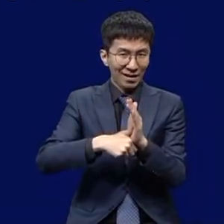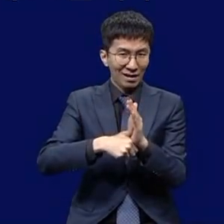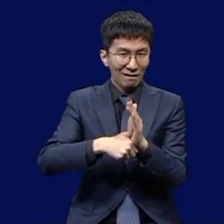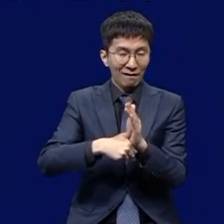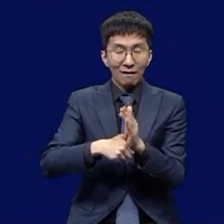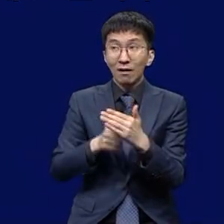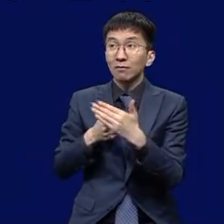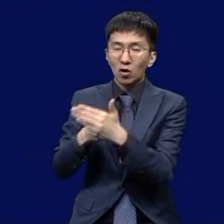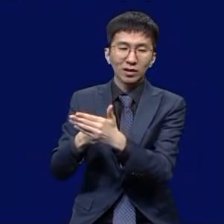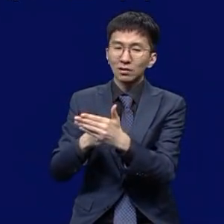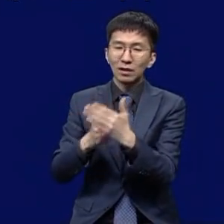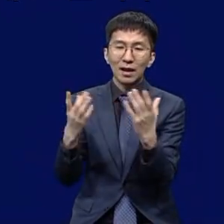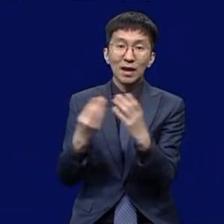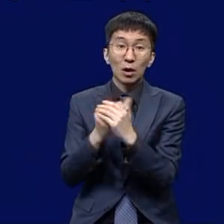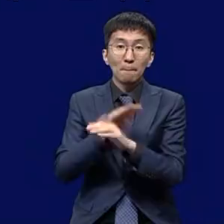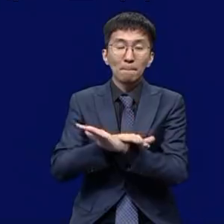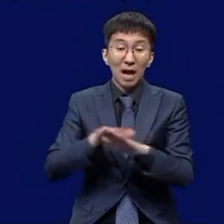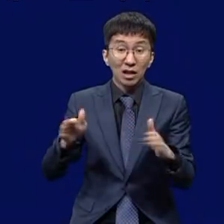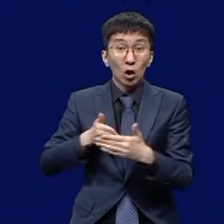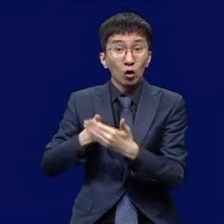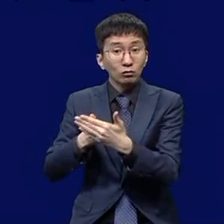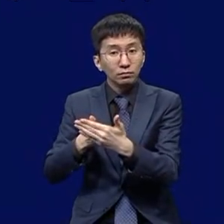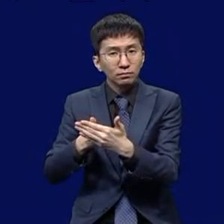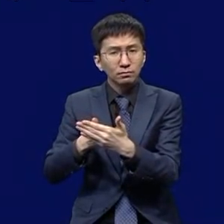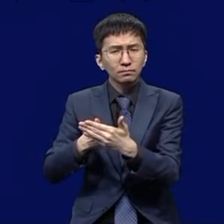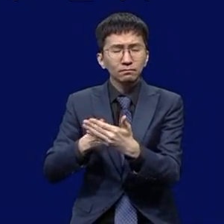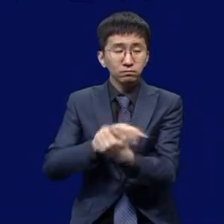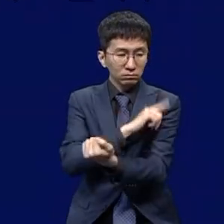없어지는 건 아니지만 일본 기업을 상대로 소송을 내는 것은 제한돼야 한다고